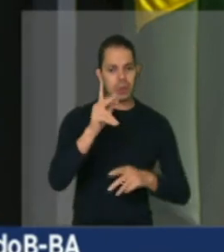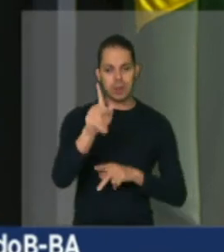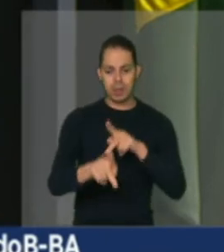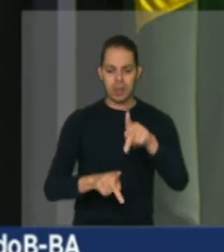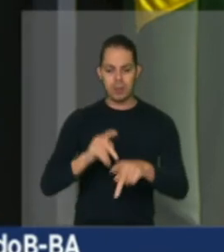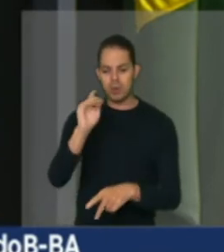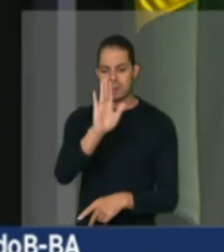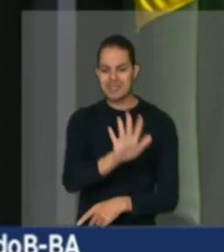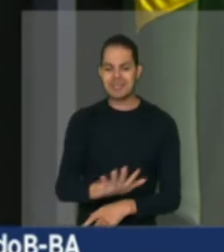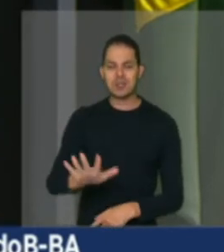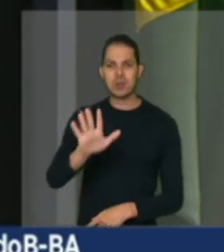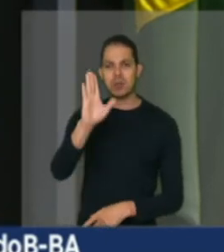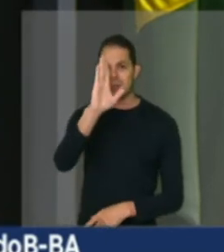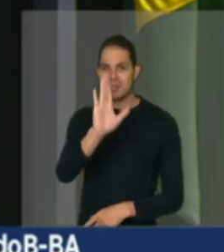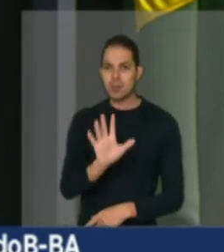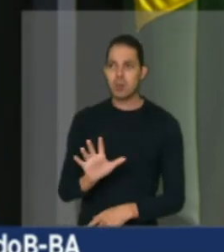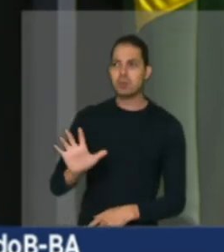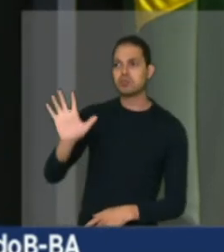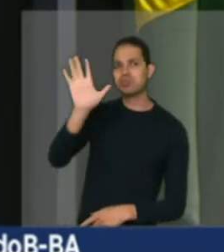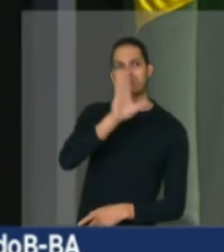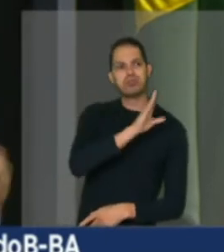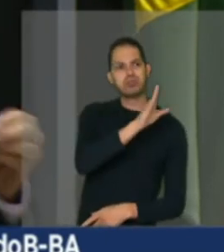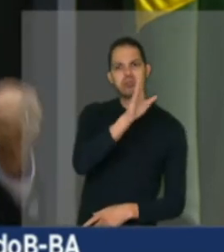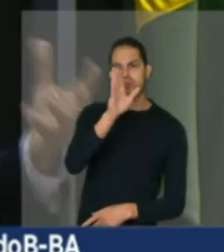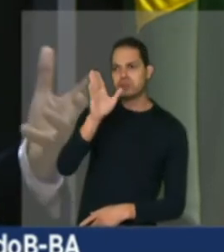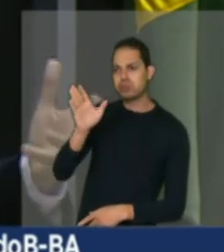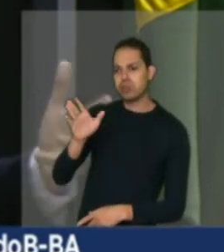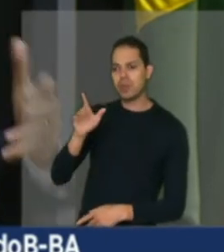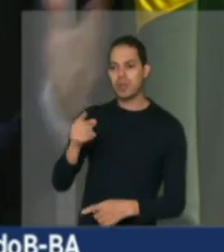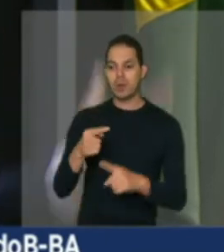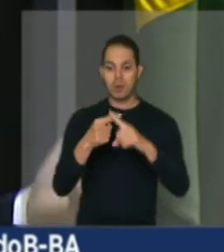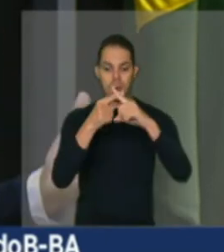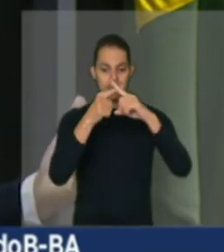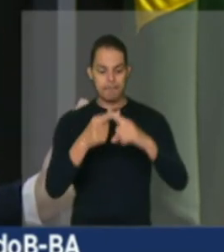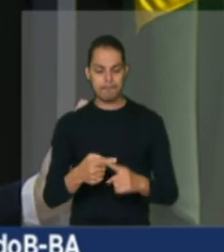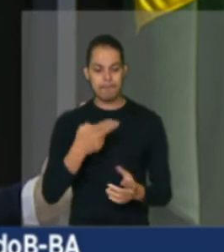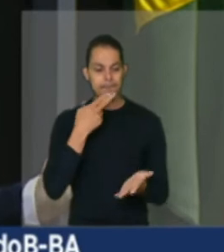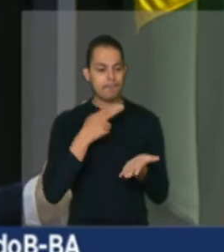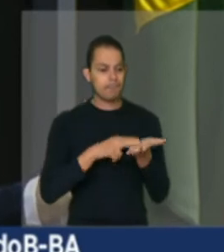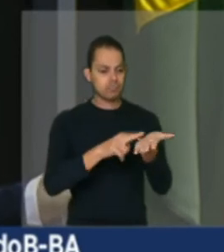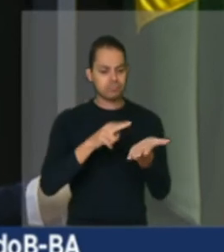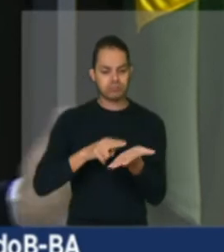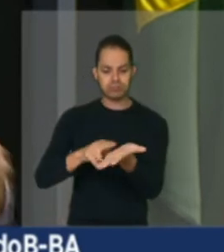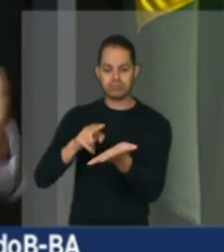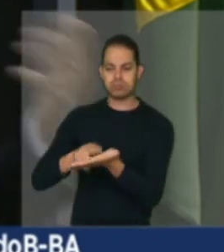TODOS OS LUGARES, QUE FAZ A COMPETIÇÃO DE CORRESPONDÊNCIA QUE ESTÁ COM MERCADORIAS E ETC. QUE ESTÁ